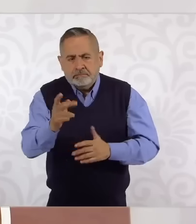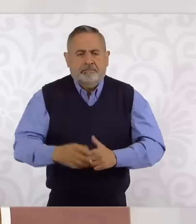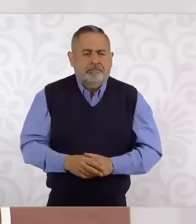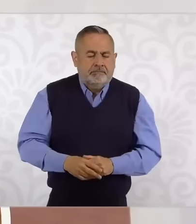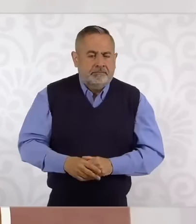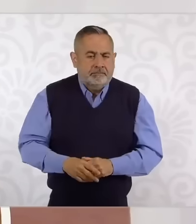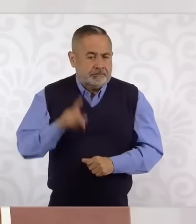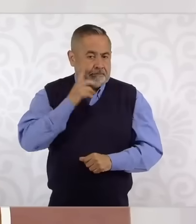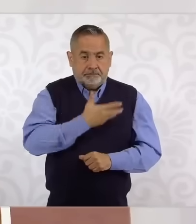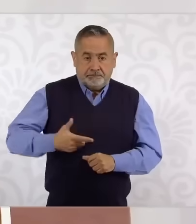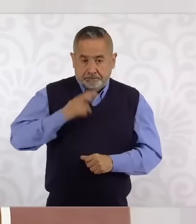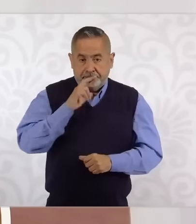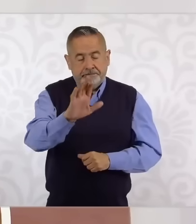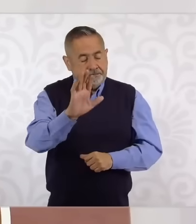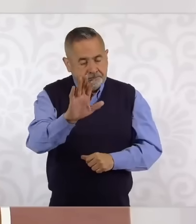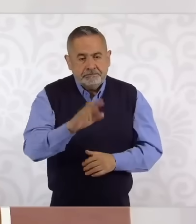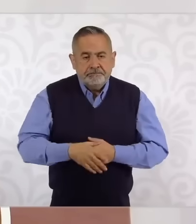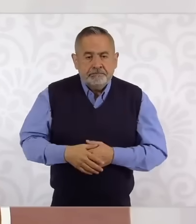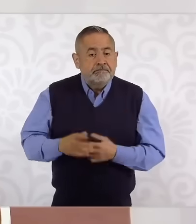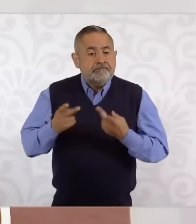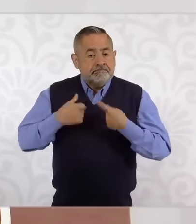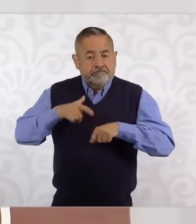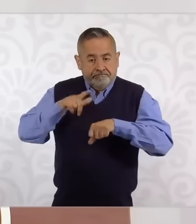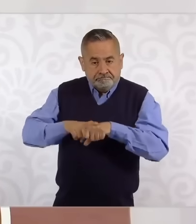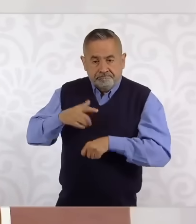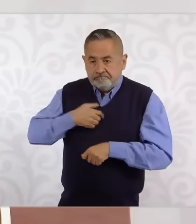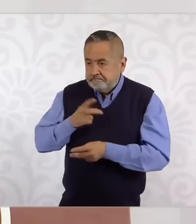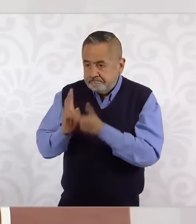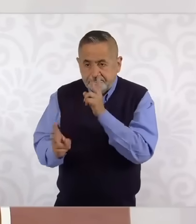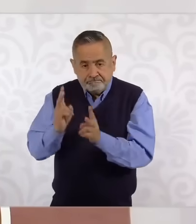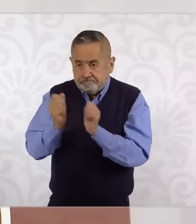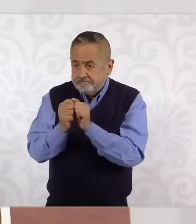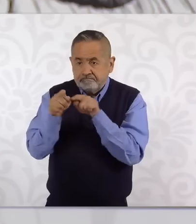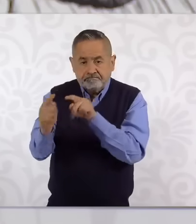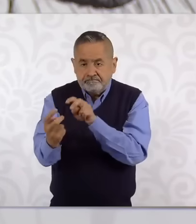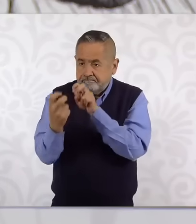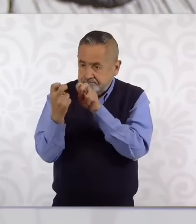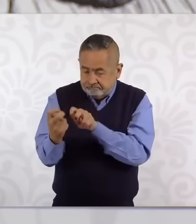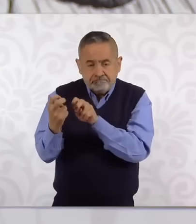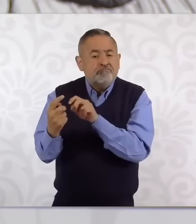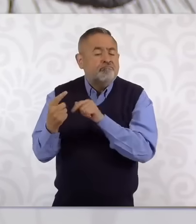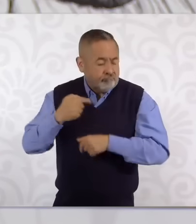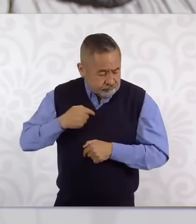ocasiones, personalmente estoy coordinando esa mesa de trabajo. Me he reunido personalmente con